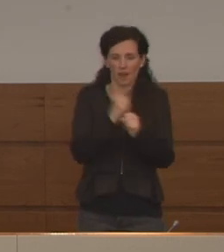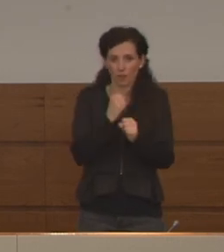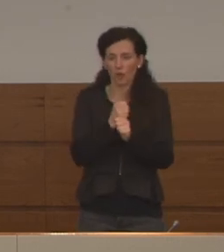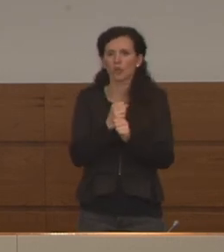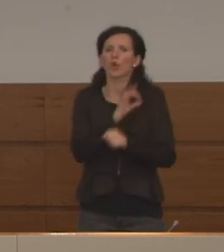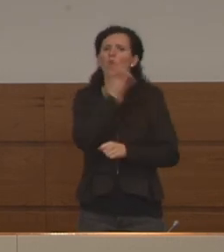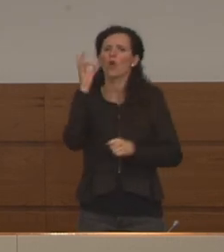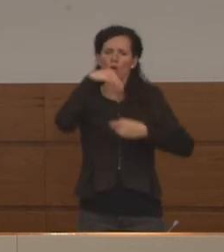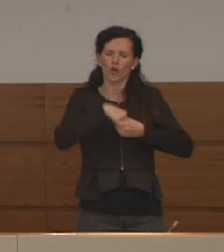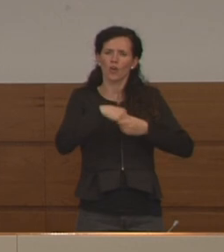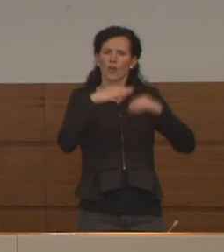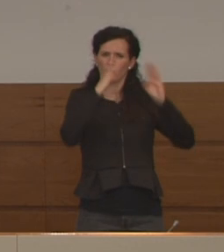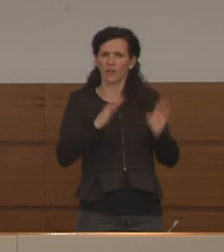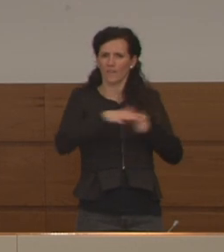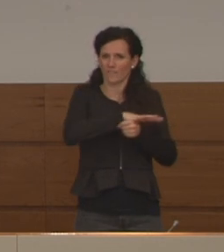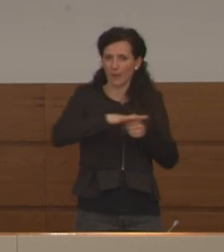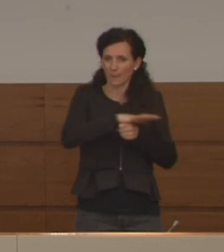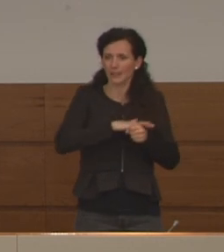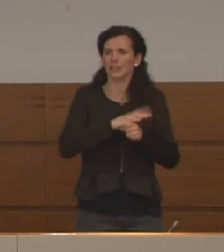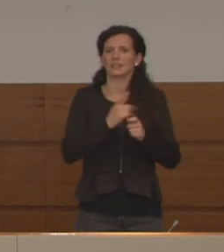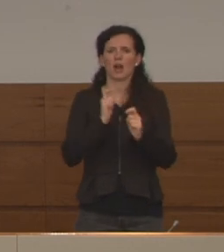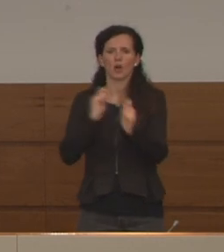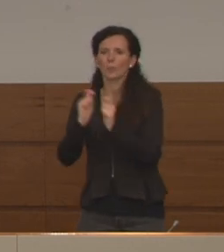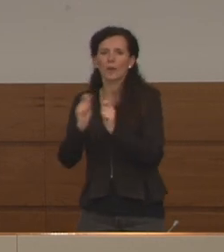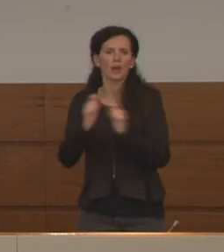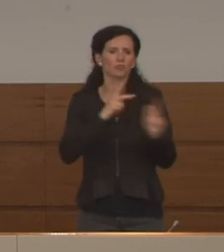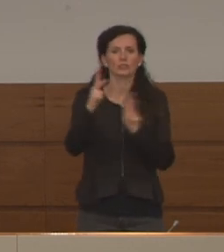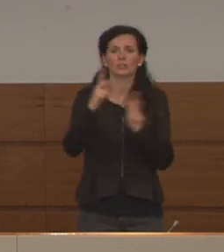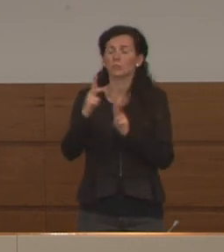che in contesto commerciale, trasporti, eccetera.